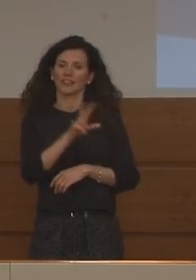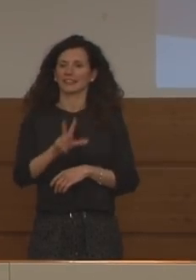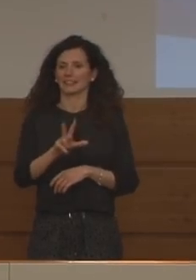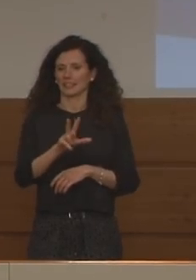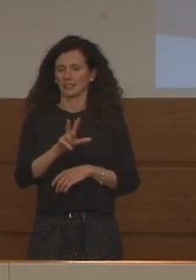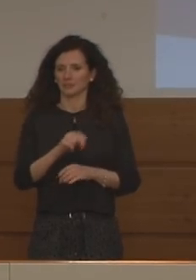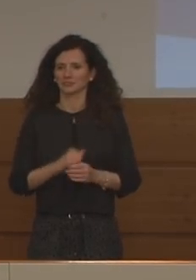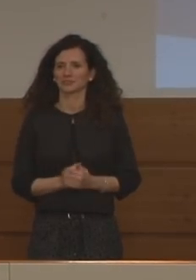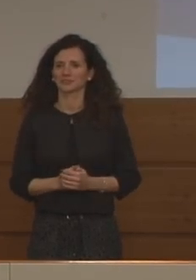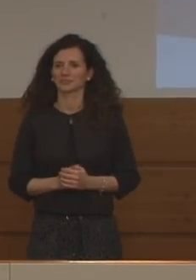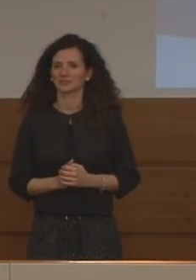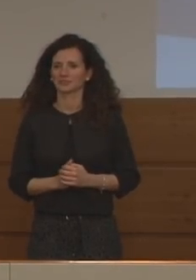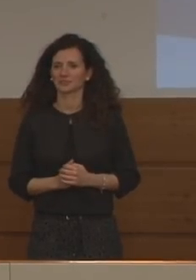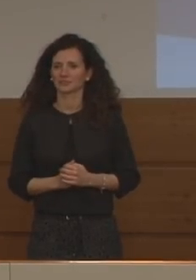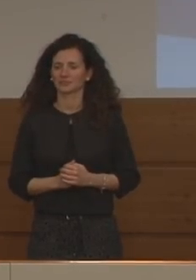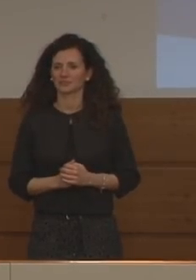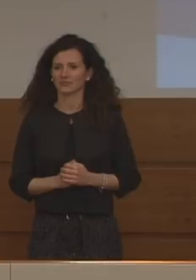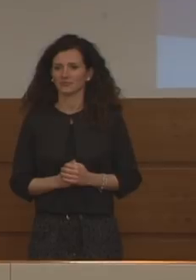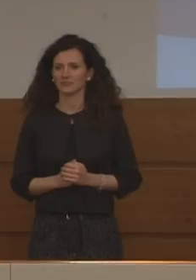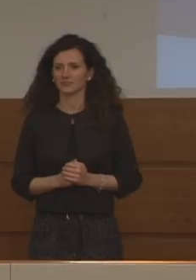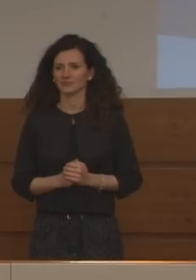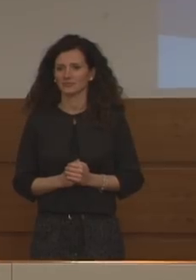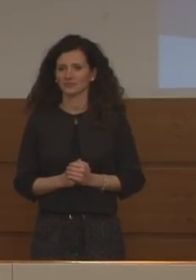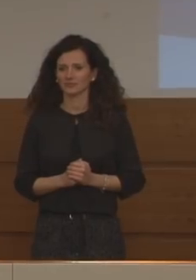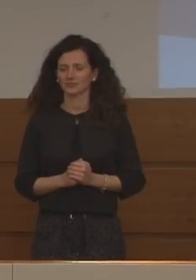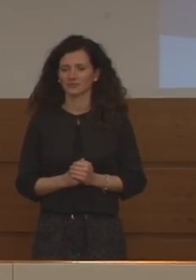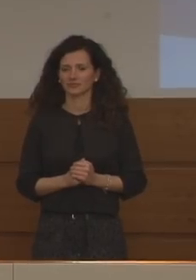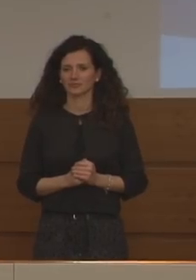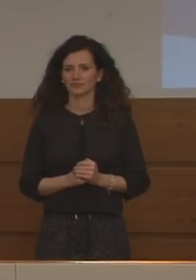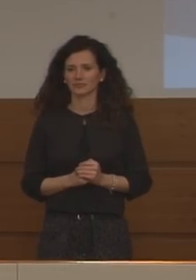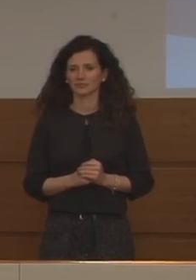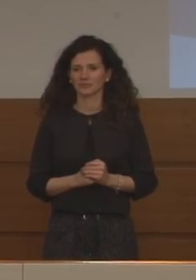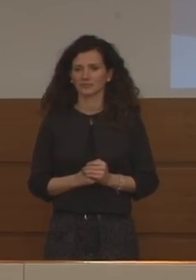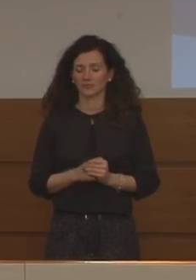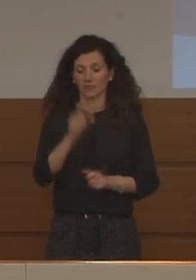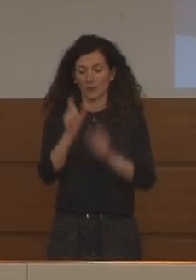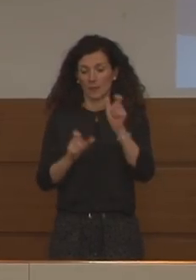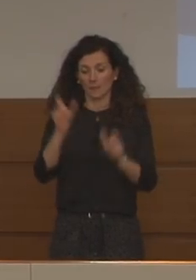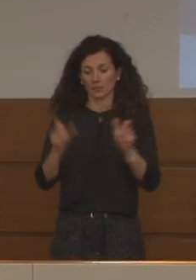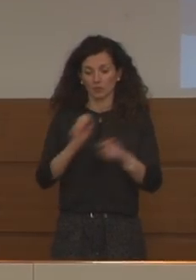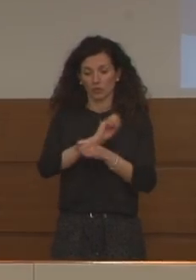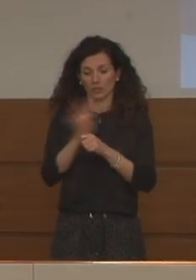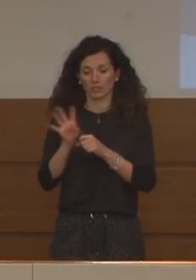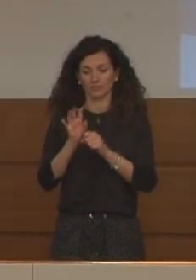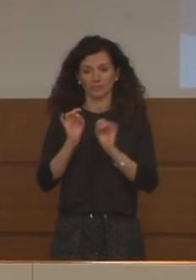Il numero delle persone positive, l'incremento delle persone positive,